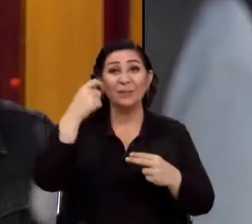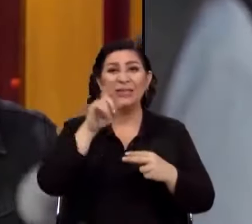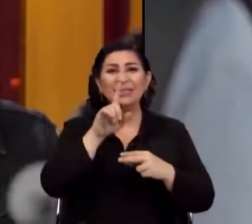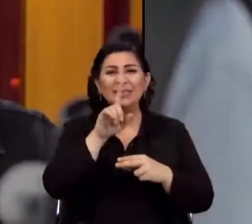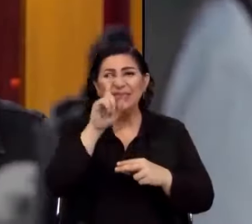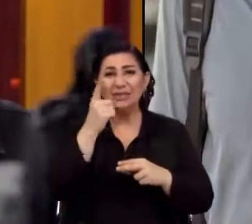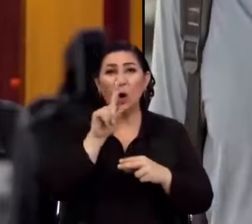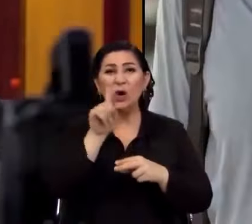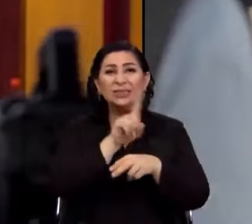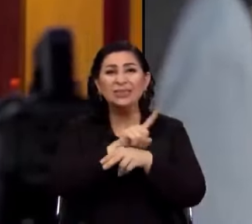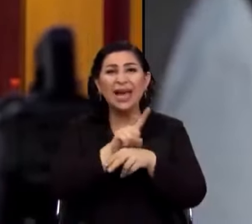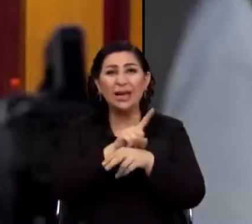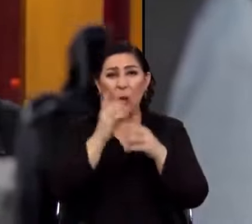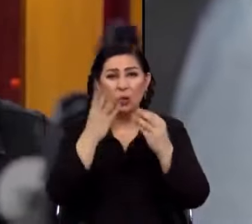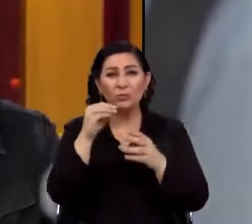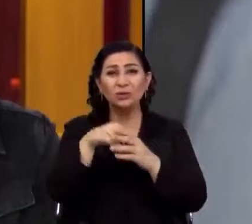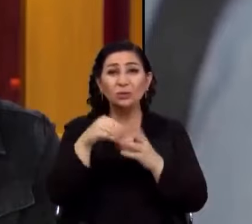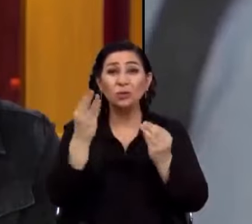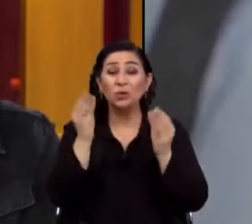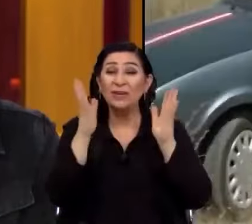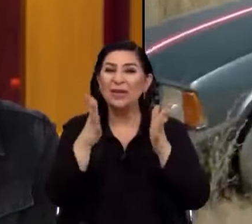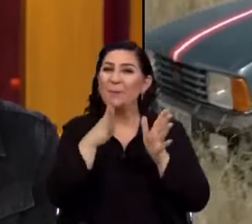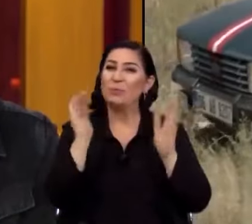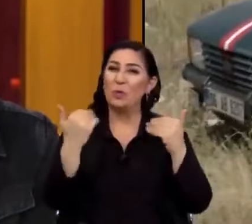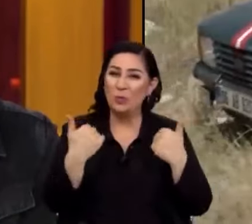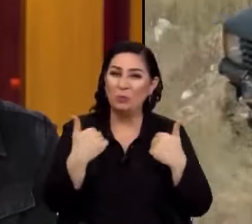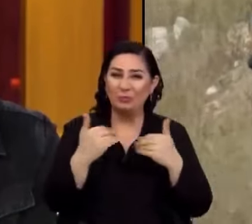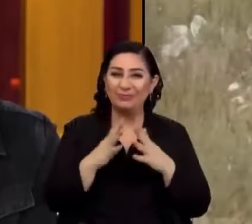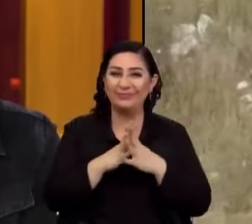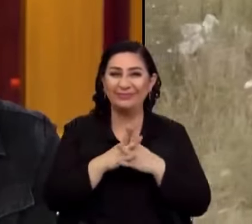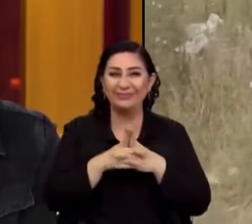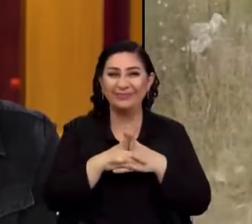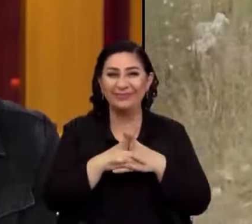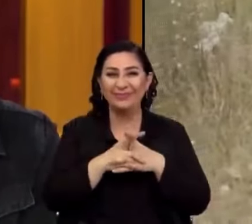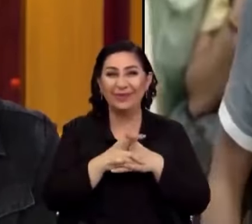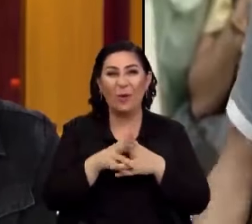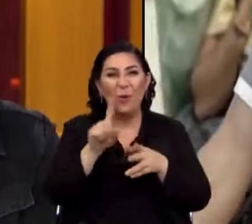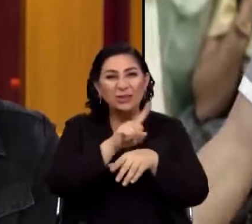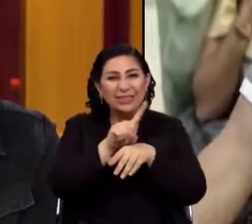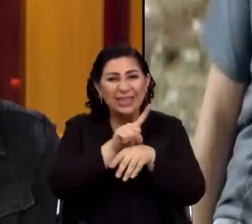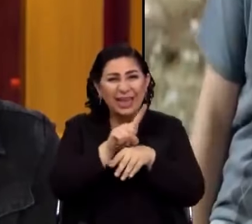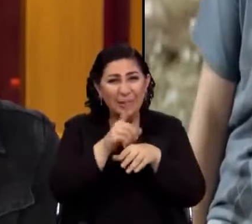olduğum için çok da bilgiye sahip değil ama o ne 10 saniye 10 saniye mi hakkaten